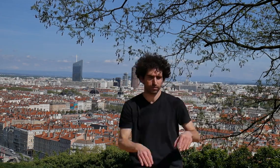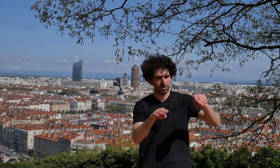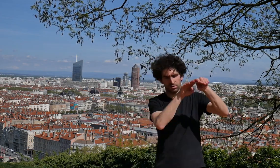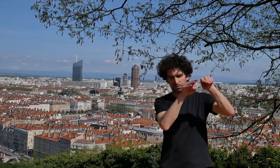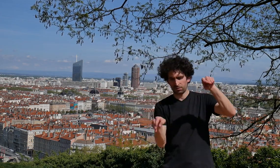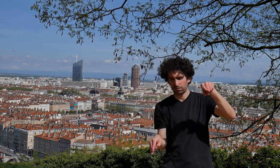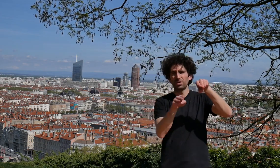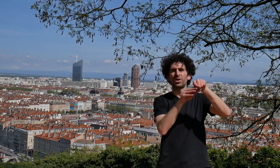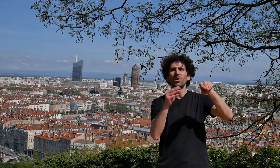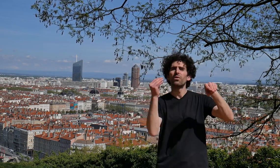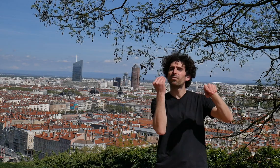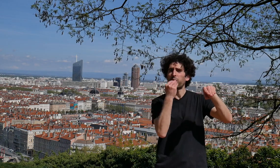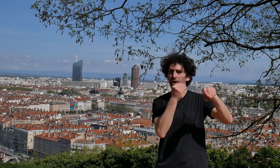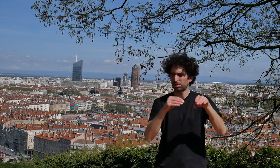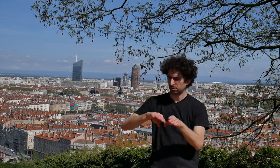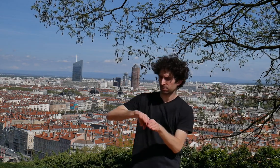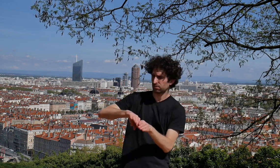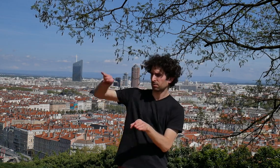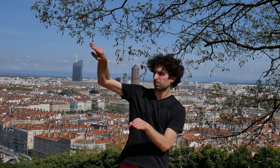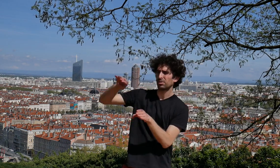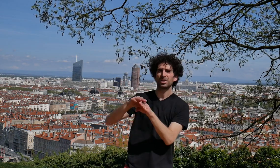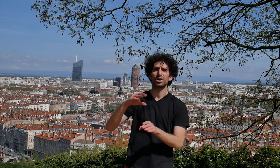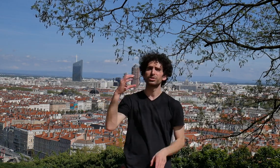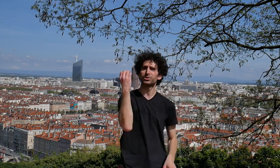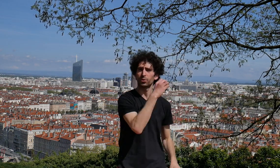est constitué d'un front froid et d'un front chaud.